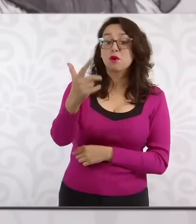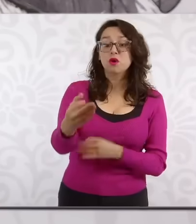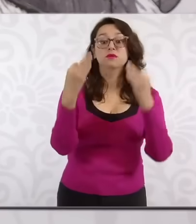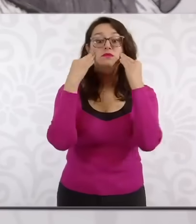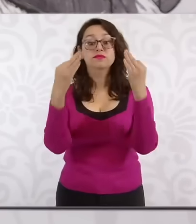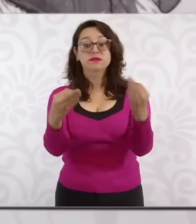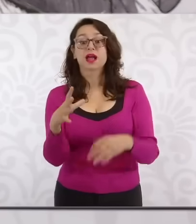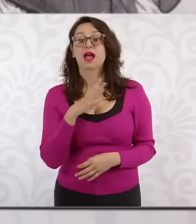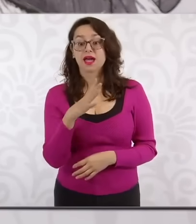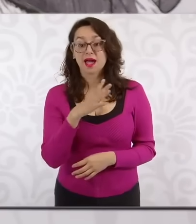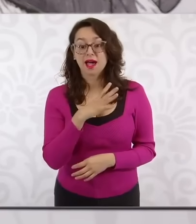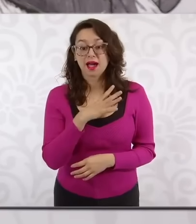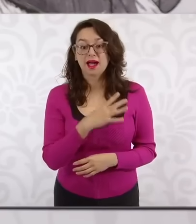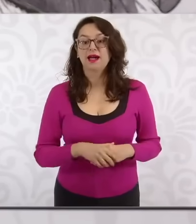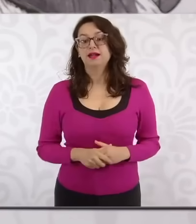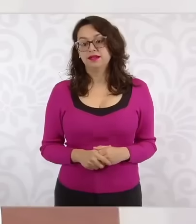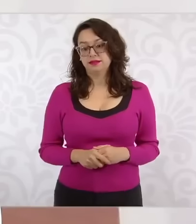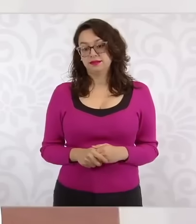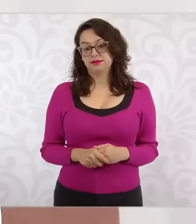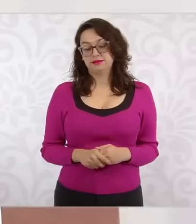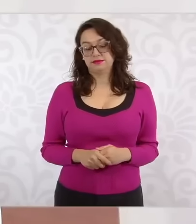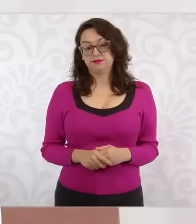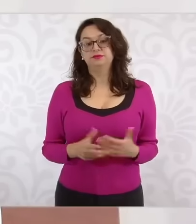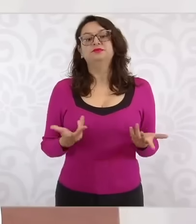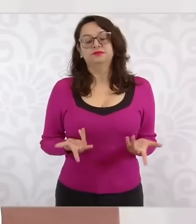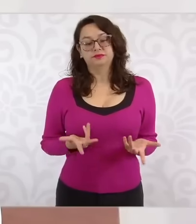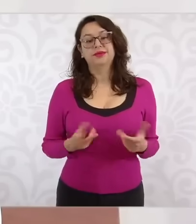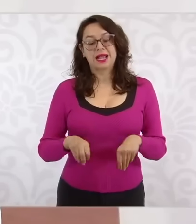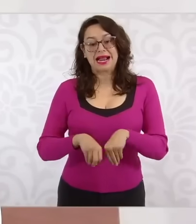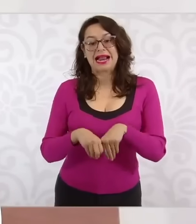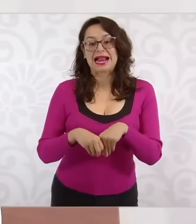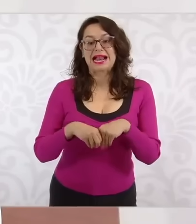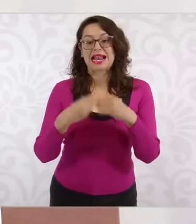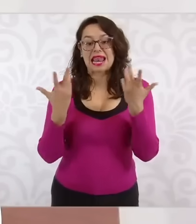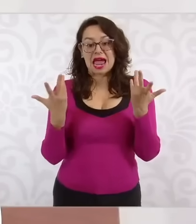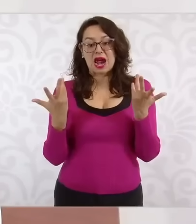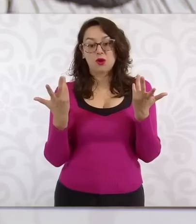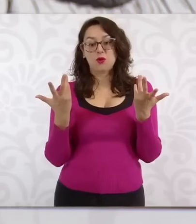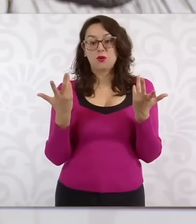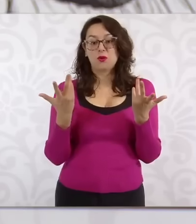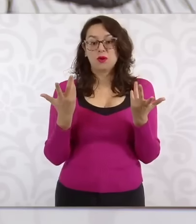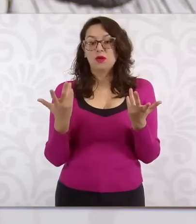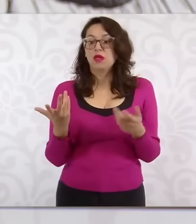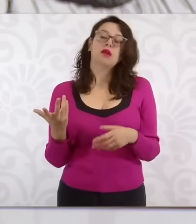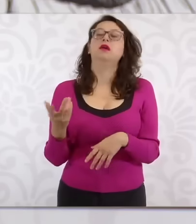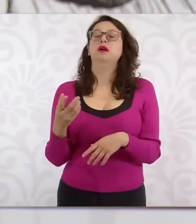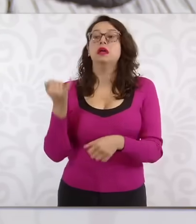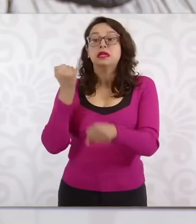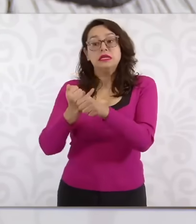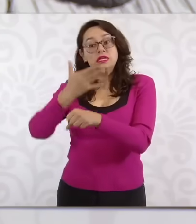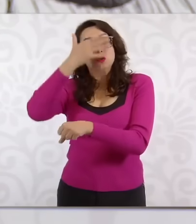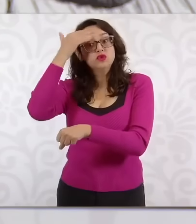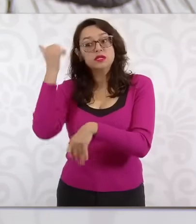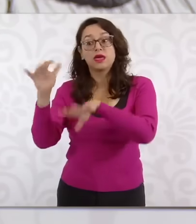está dando resultados. Obviamente no debemos permitir que ningún inocente vaya a prisión.